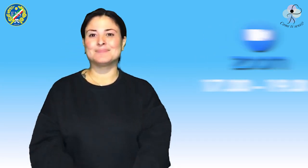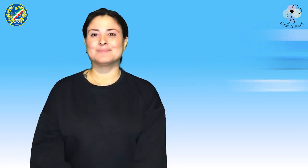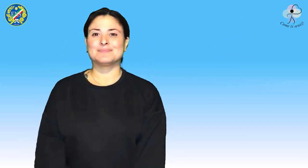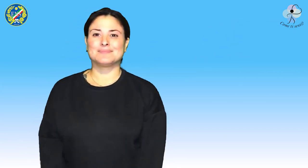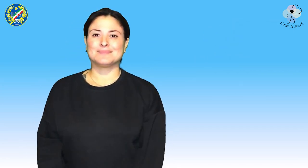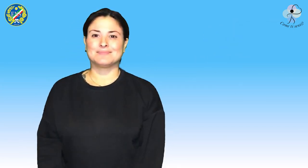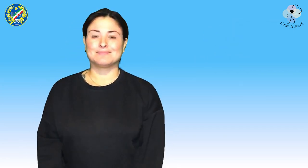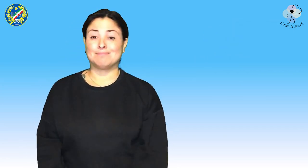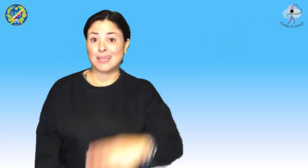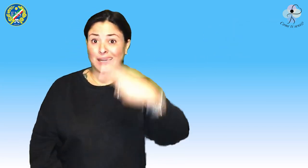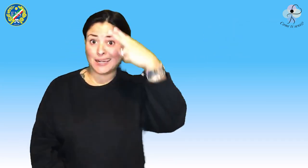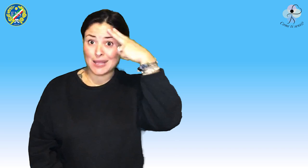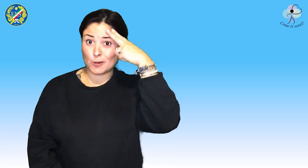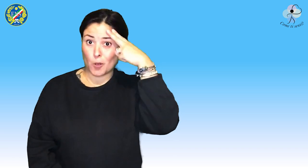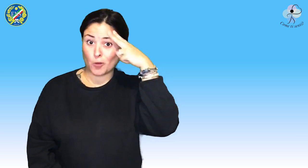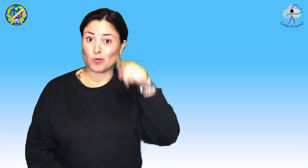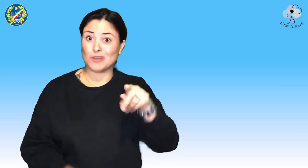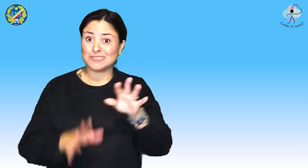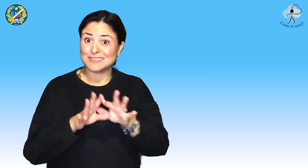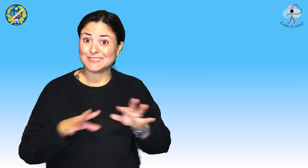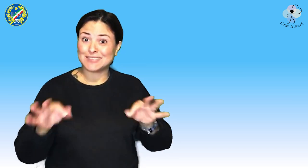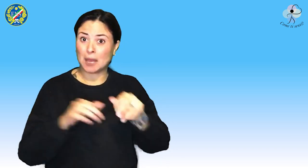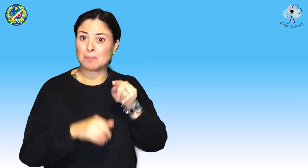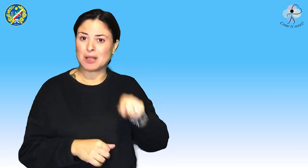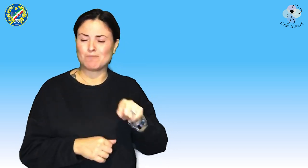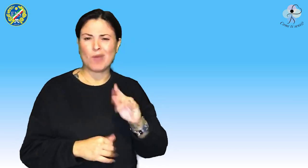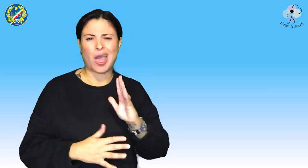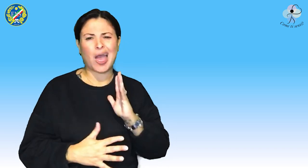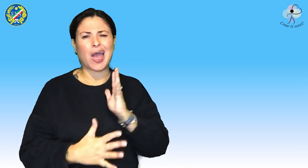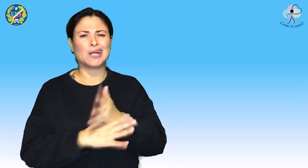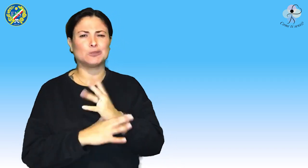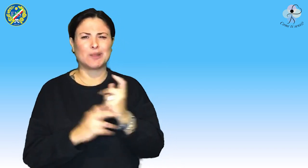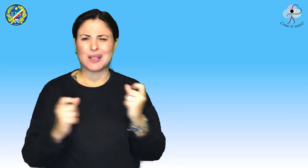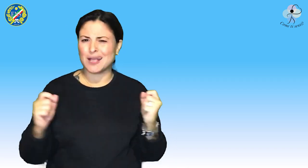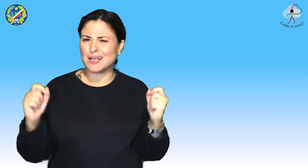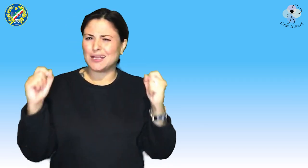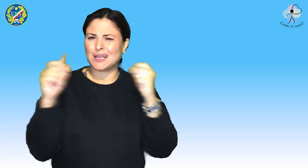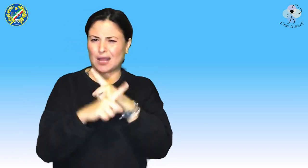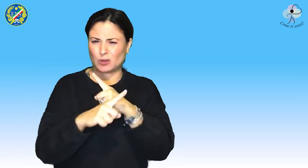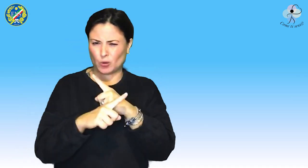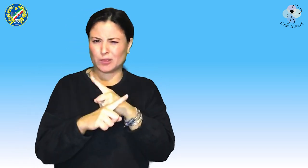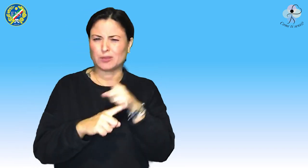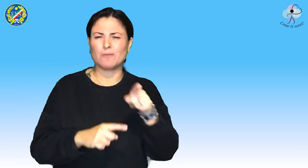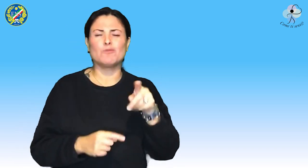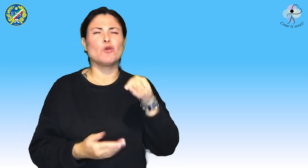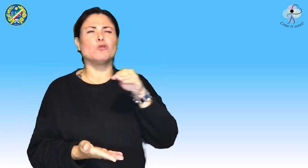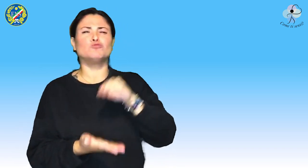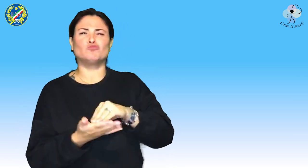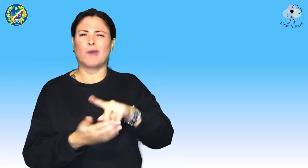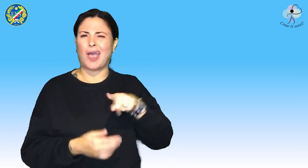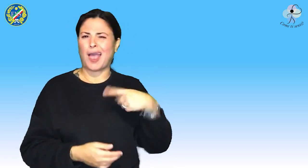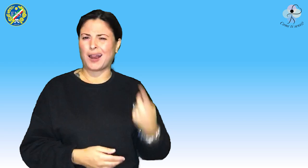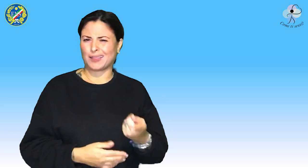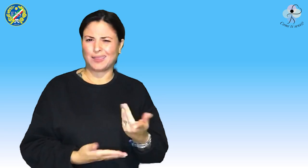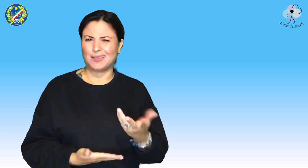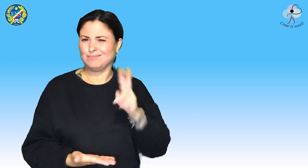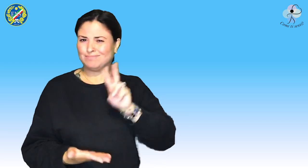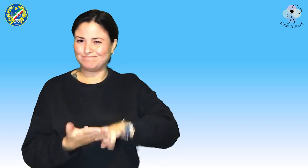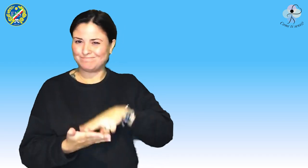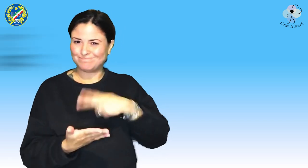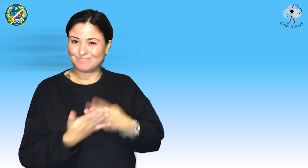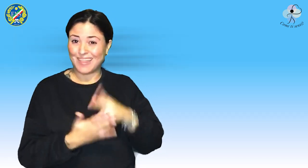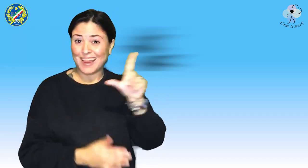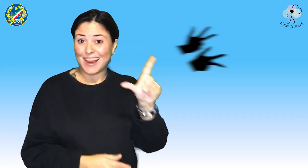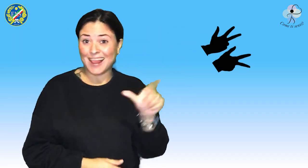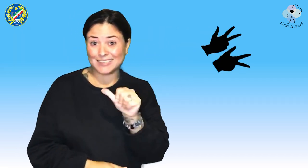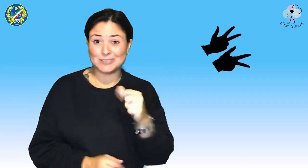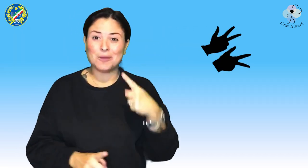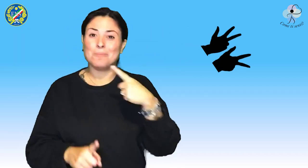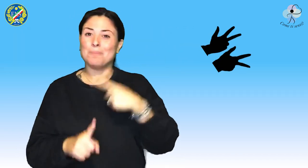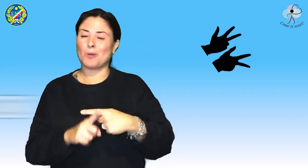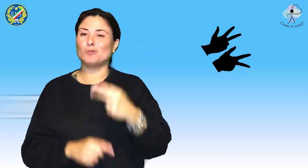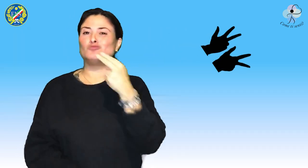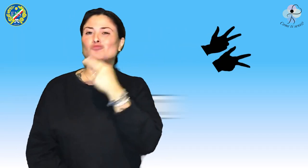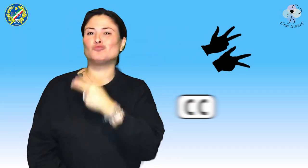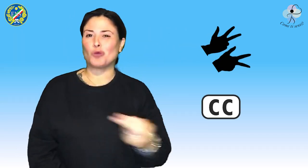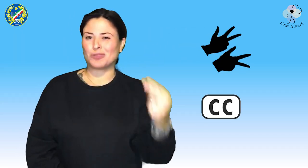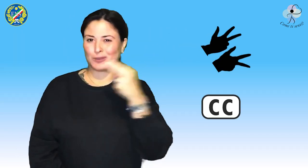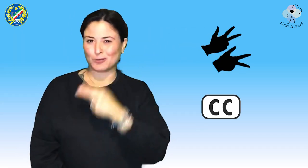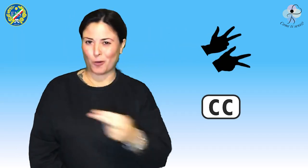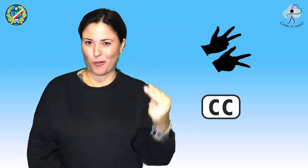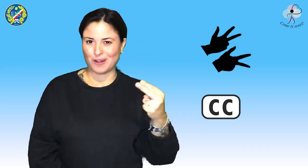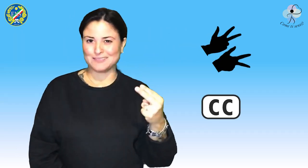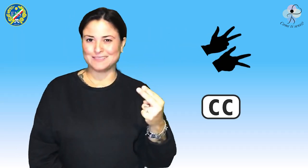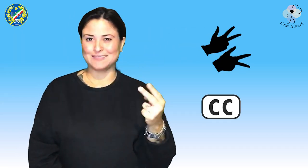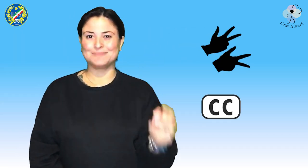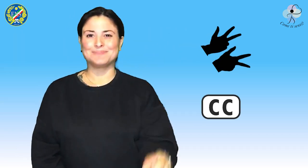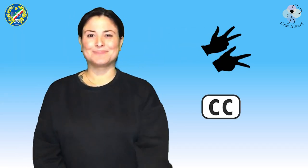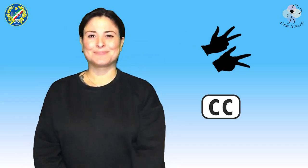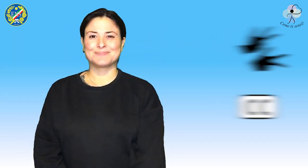Ci sono il servizio di interpretariato ITA/LIS e i sottotitoli.